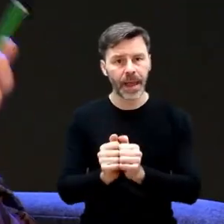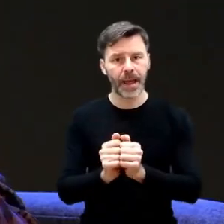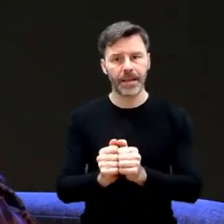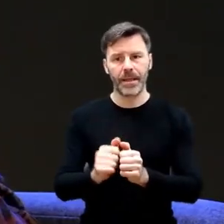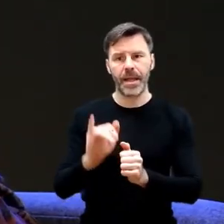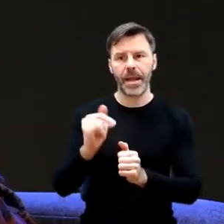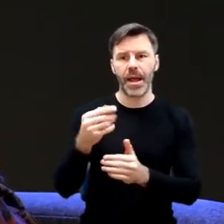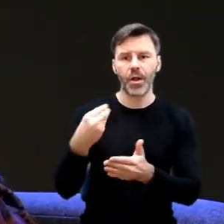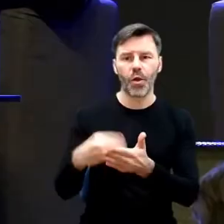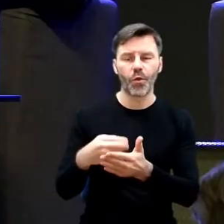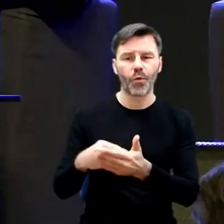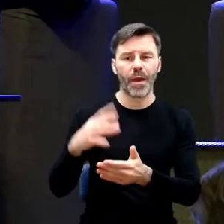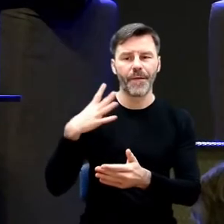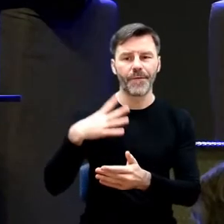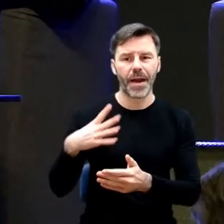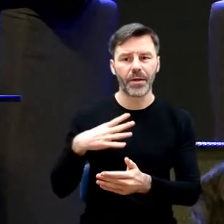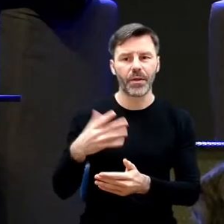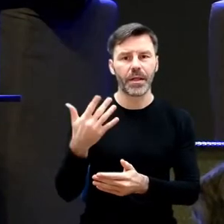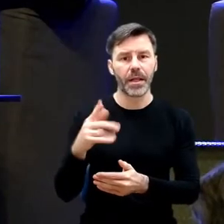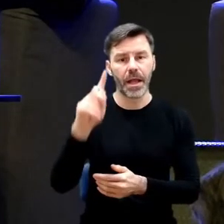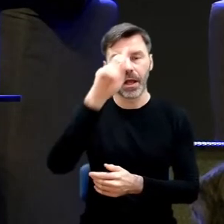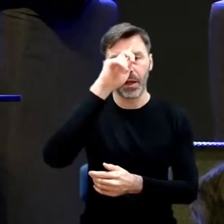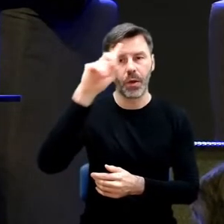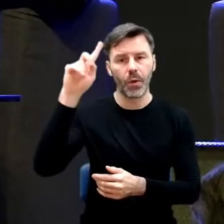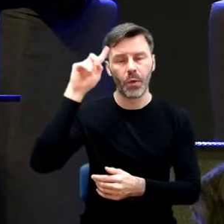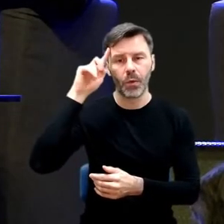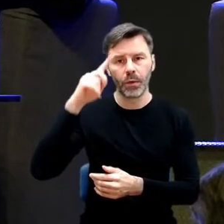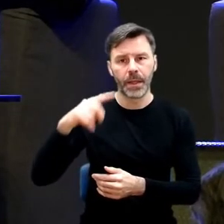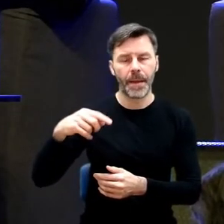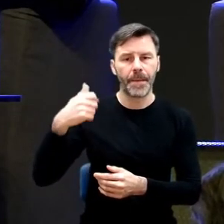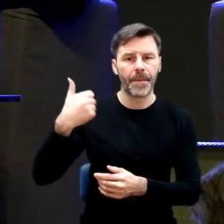ile ludzie nam zalegają z czynszami i tak dalej.